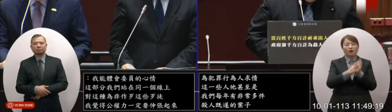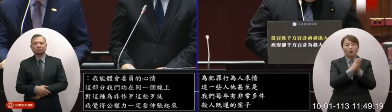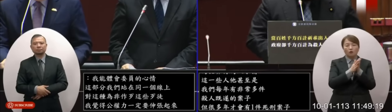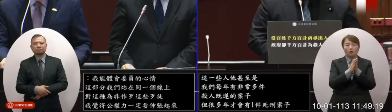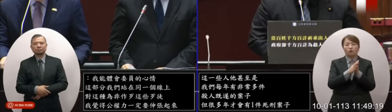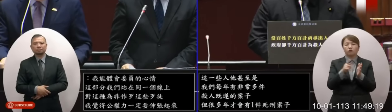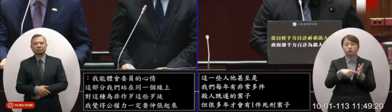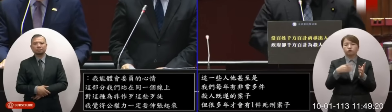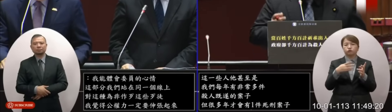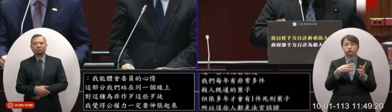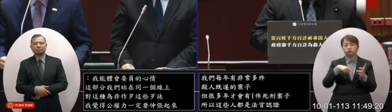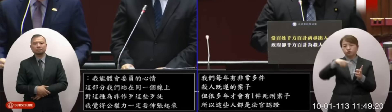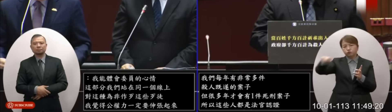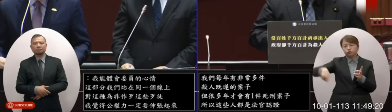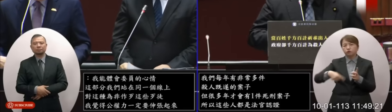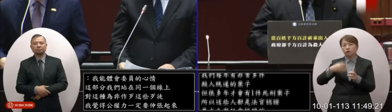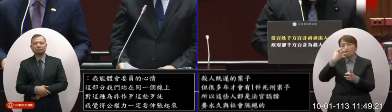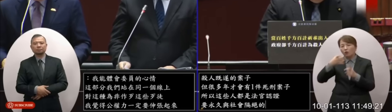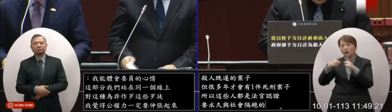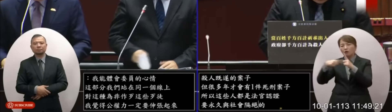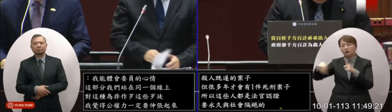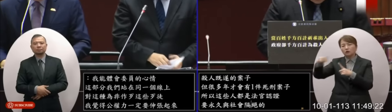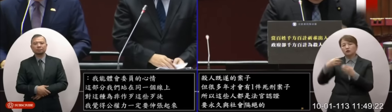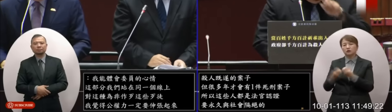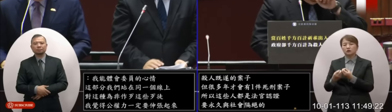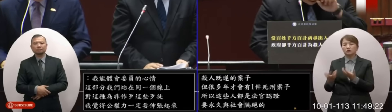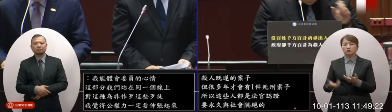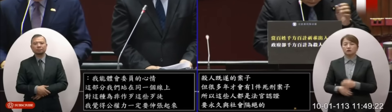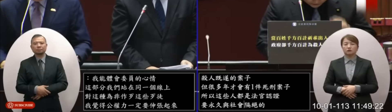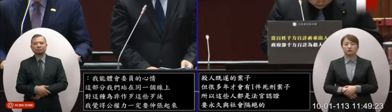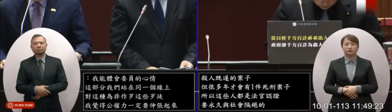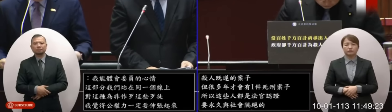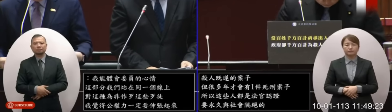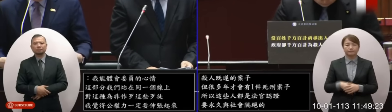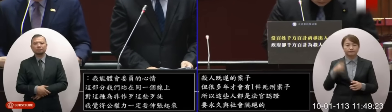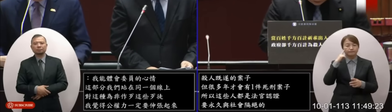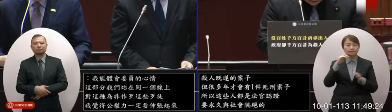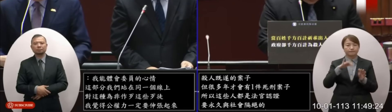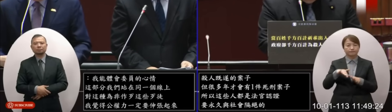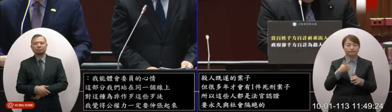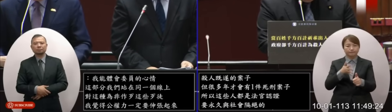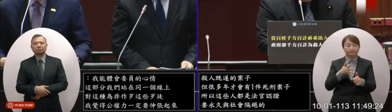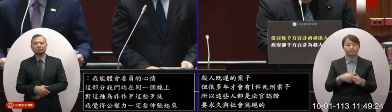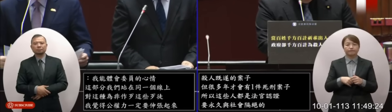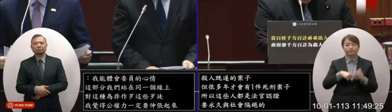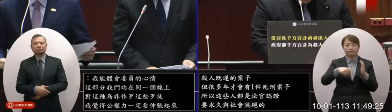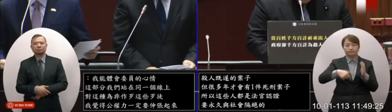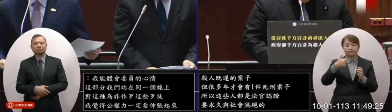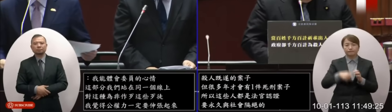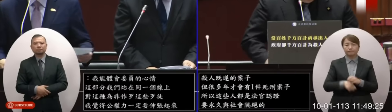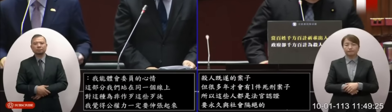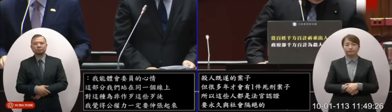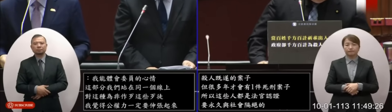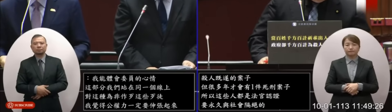其實對於這些被害的家屬情何以堪 好那我再請教下院長哦 院長